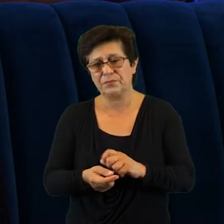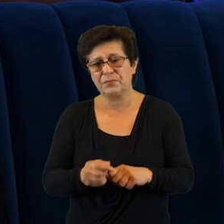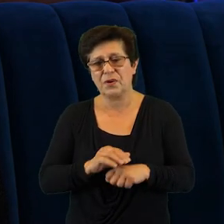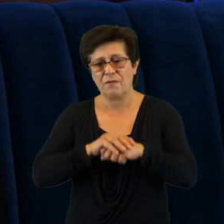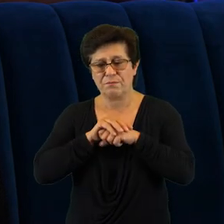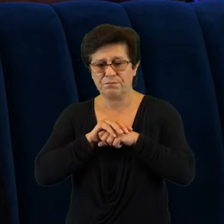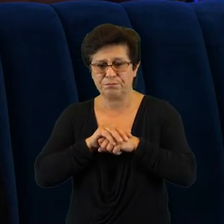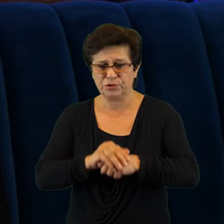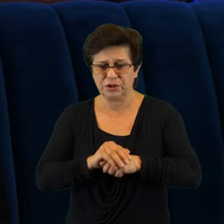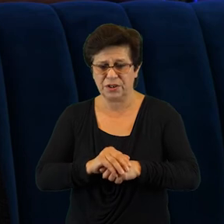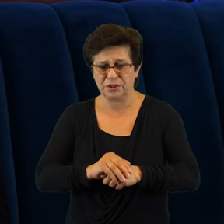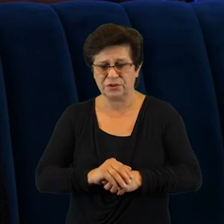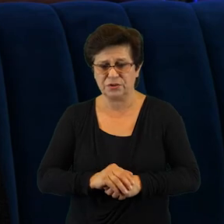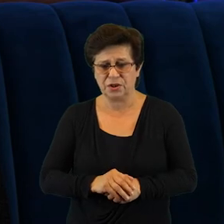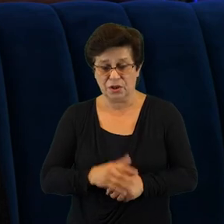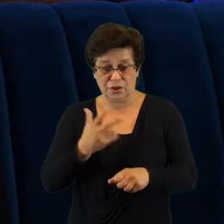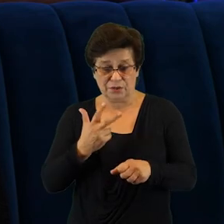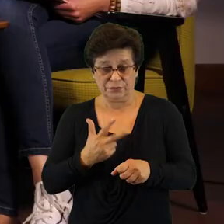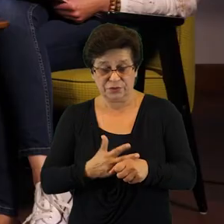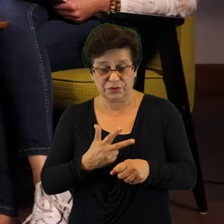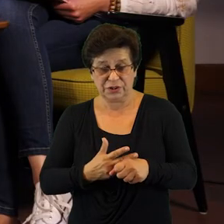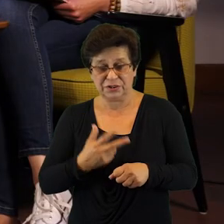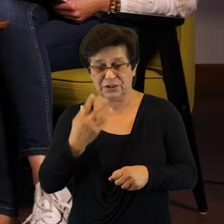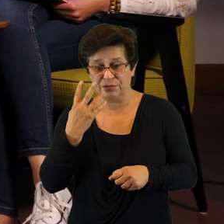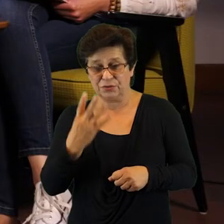Słonimski w 1934 roku, dosyć nieoczekiwanie,